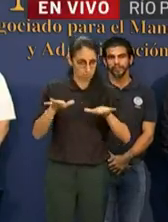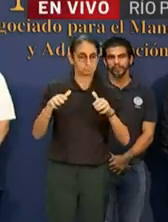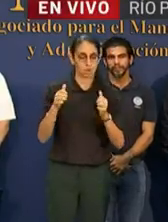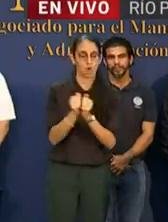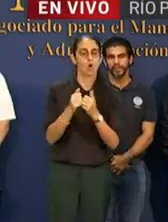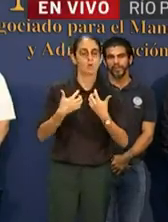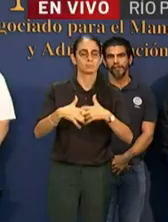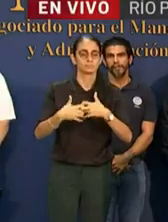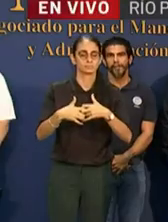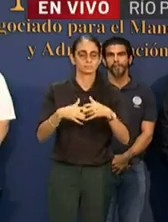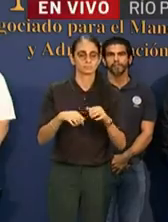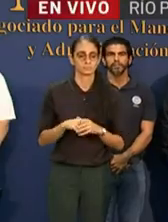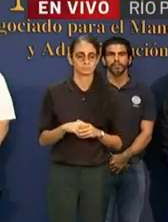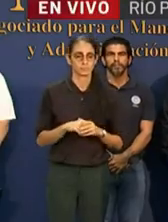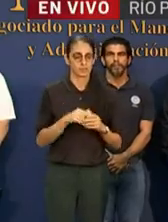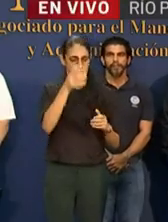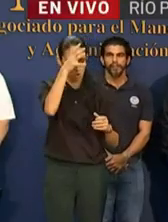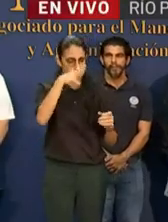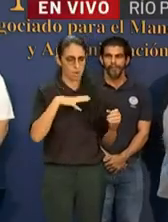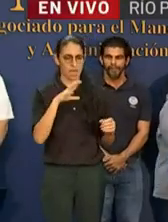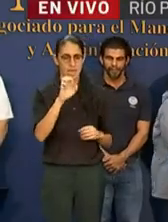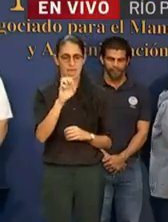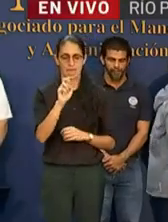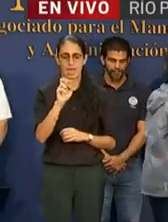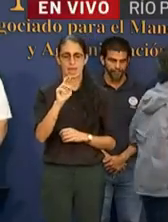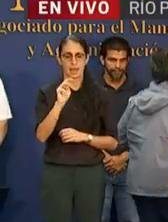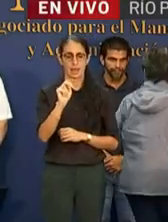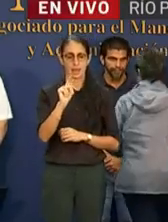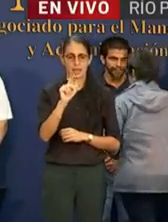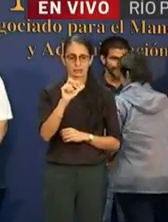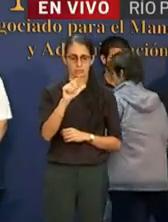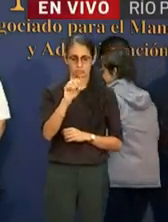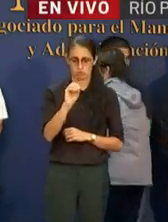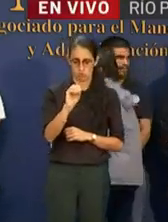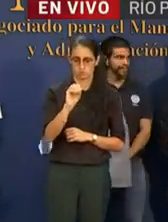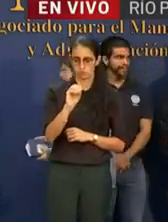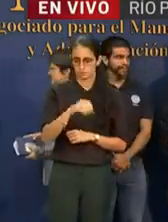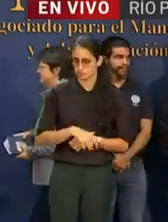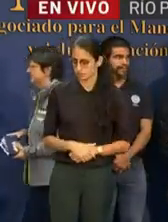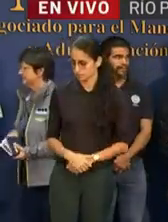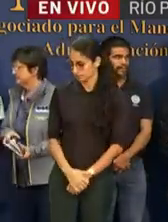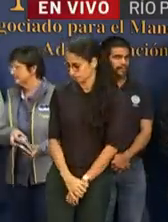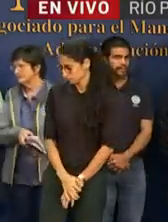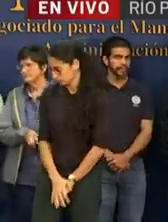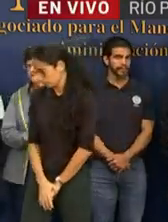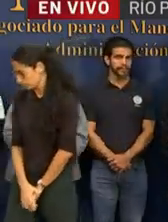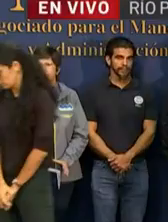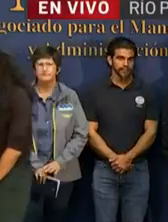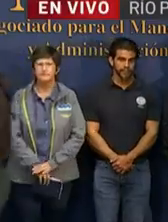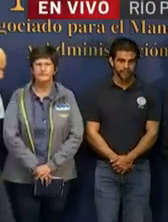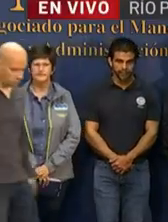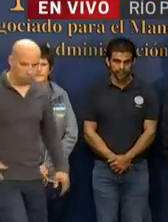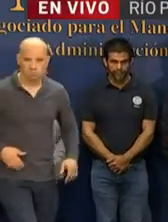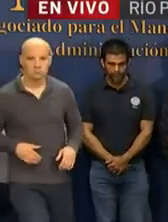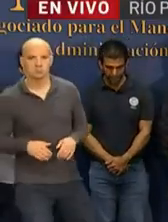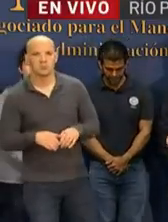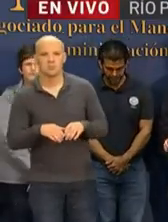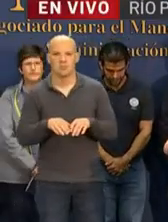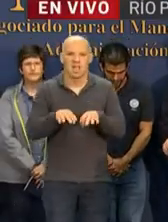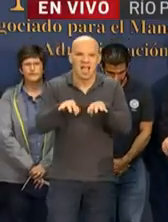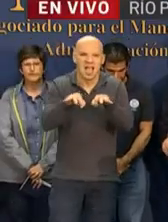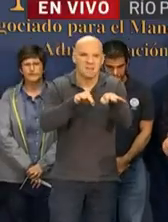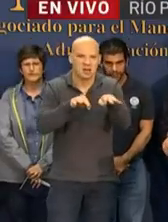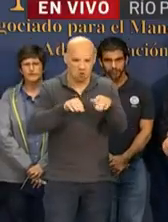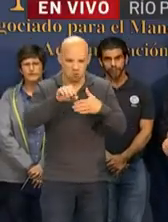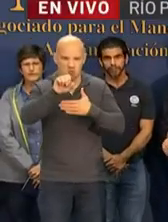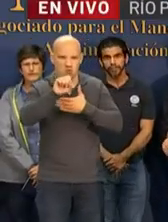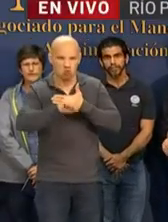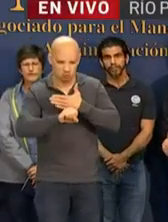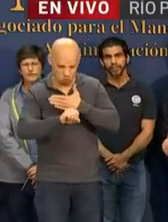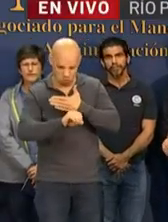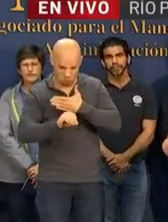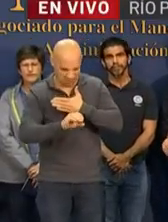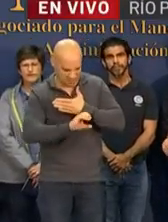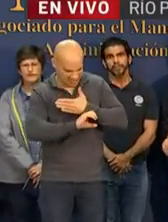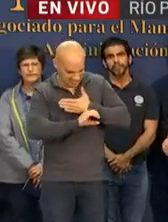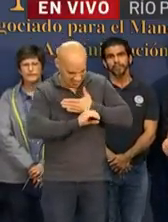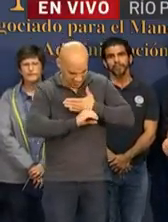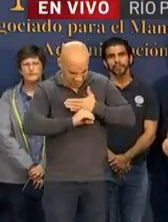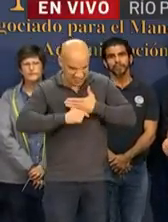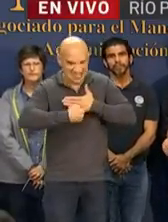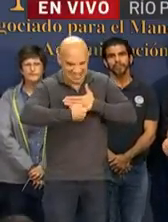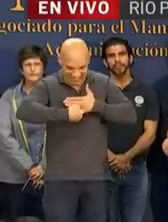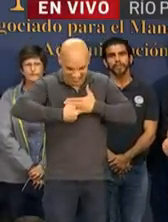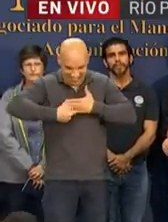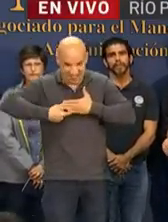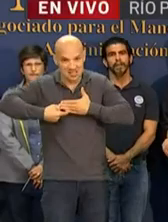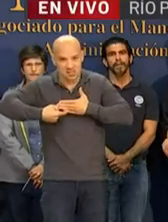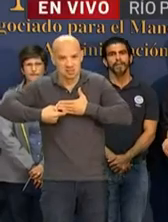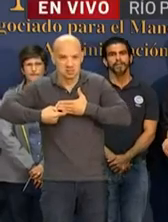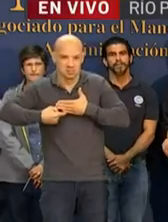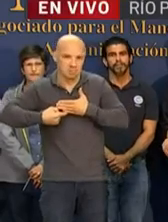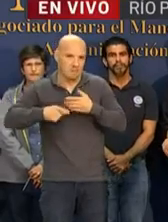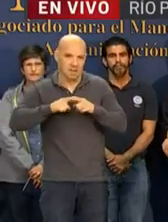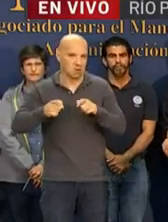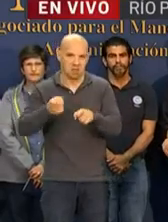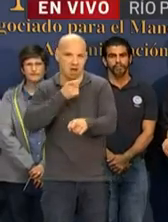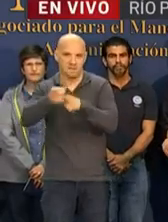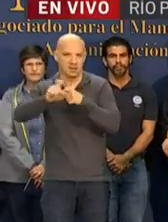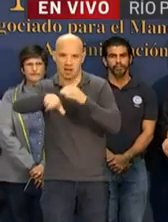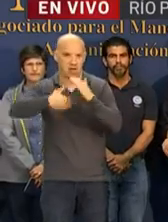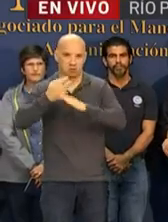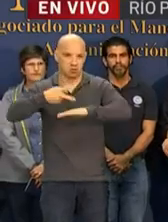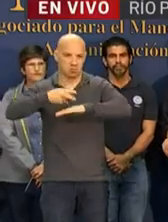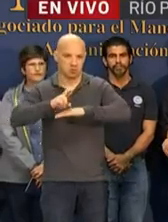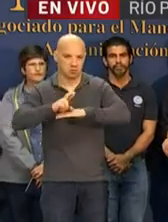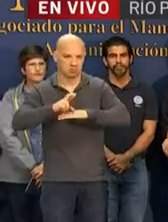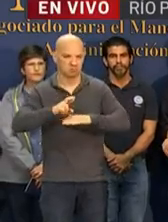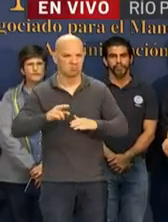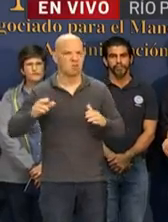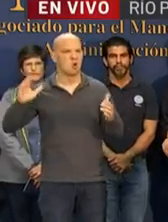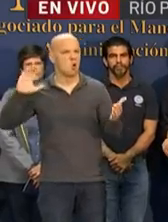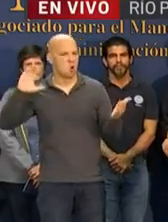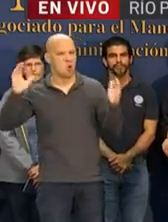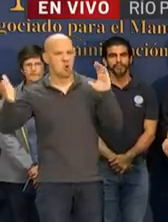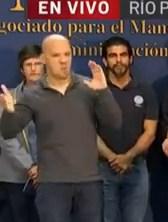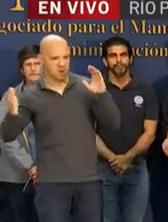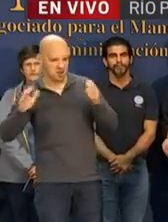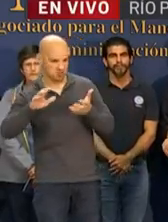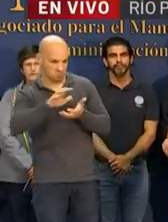INSTALACIÓN DE GENERADORES CON